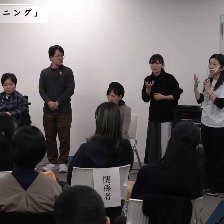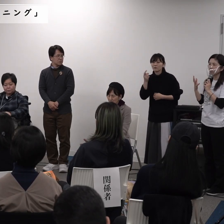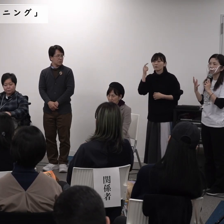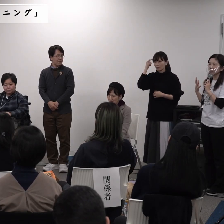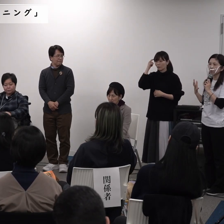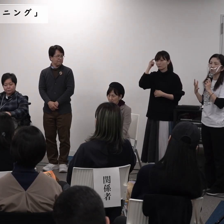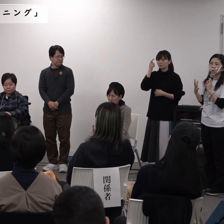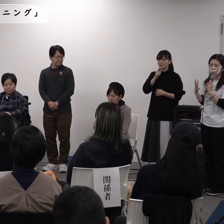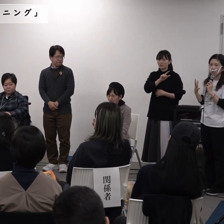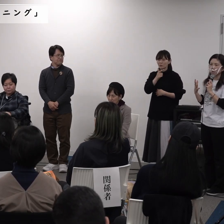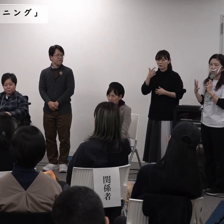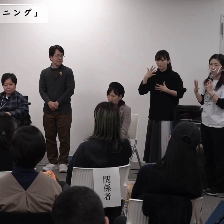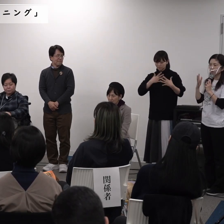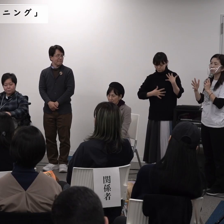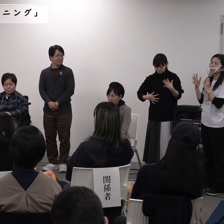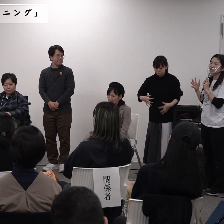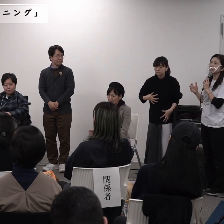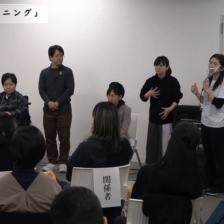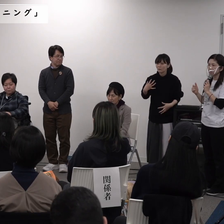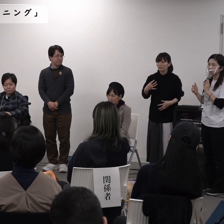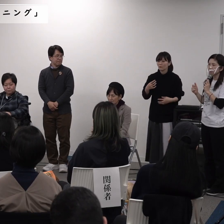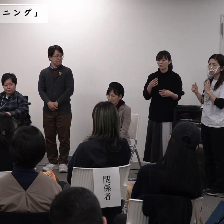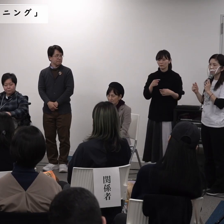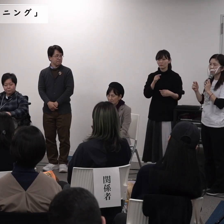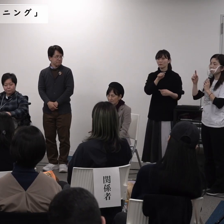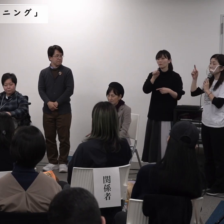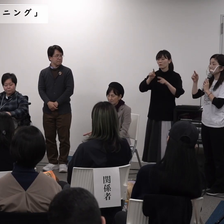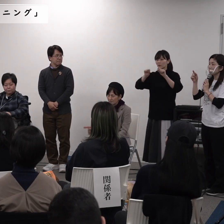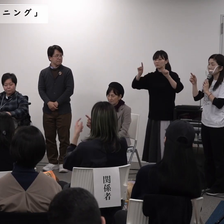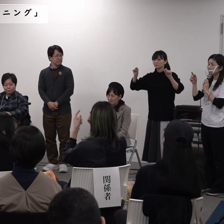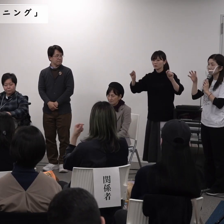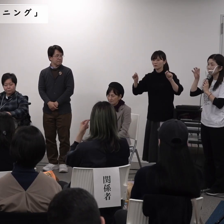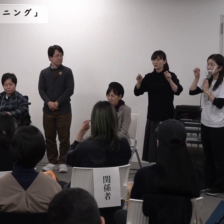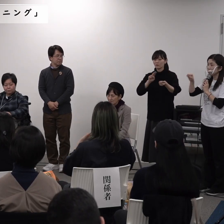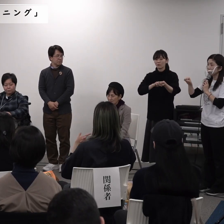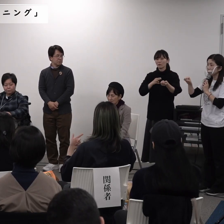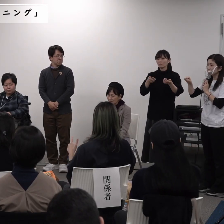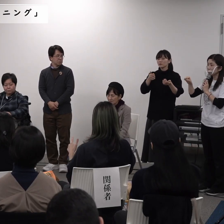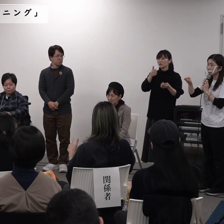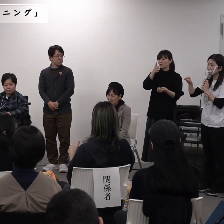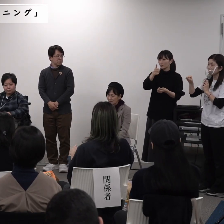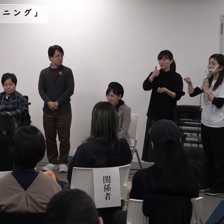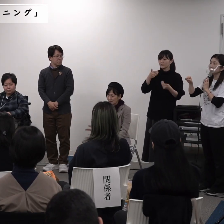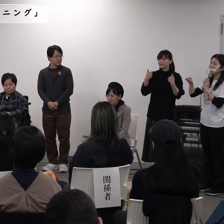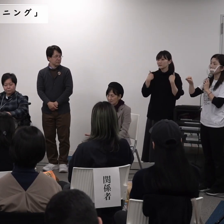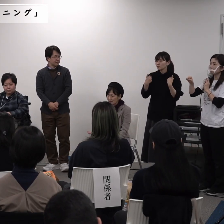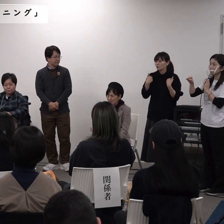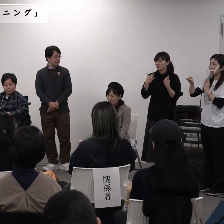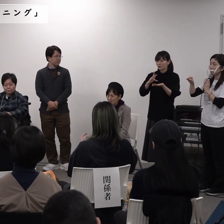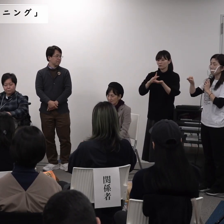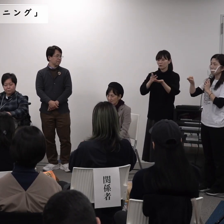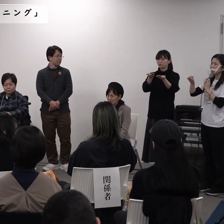いろんなところがそれも1人1人違う、そしてドクターはちゃんと 必要なお薬として出すわけですよね